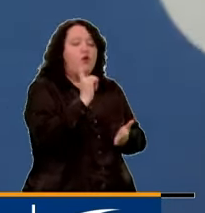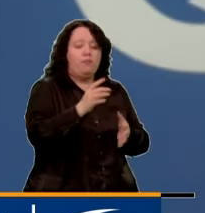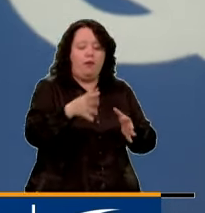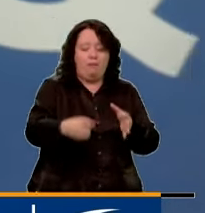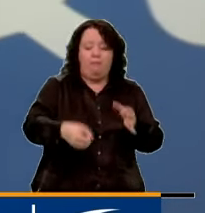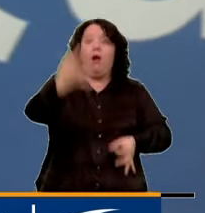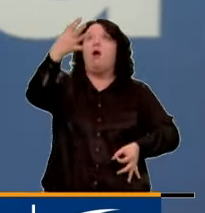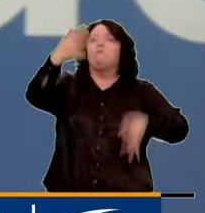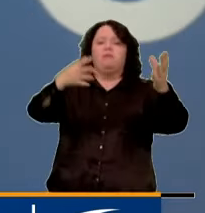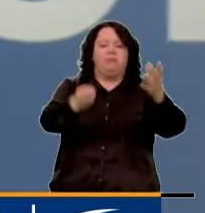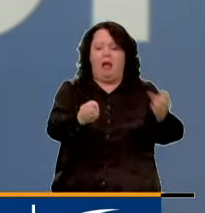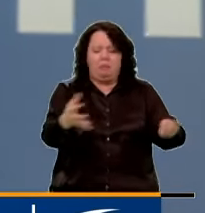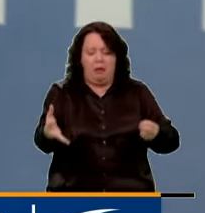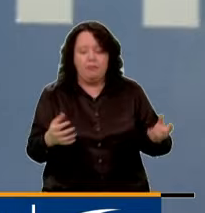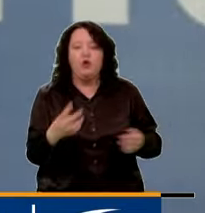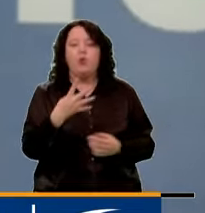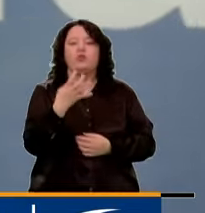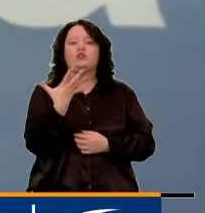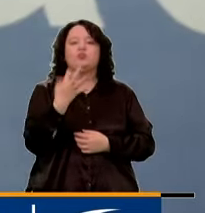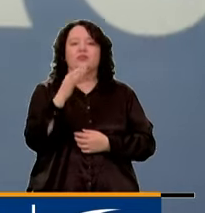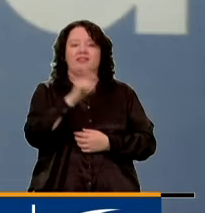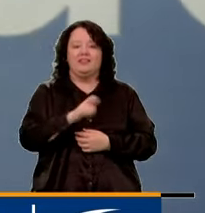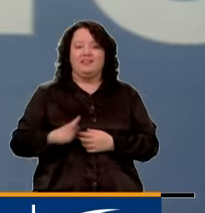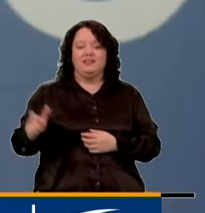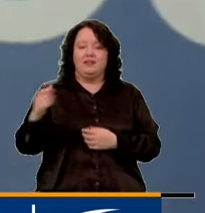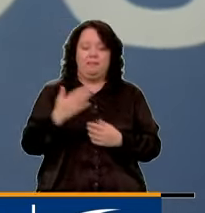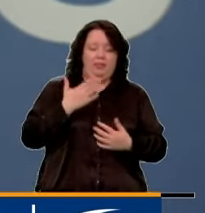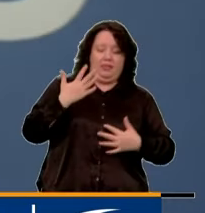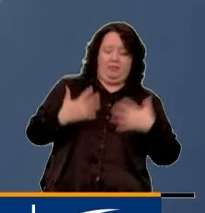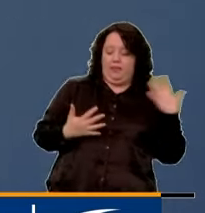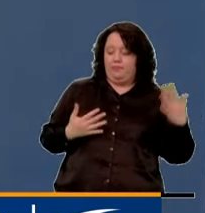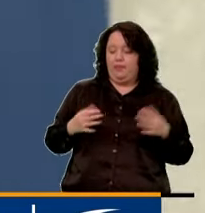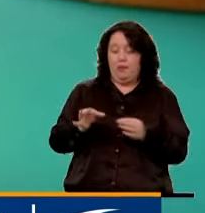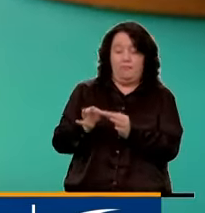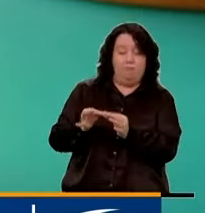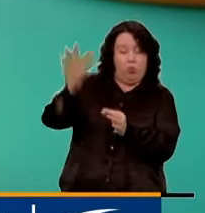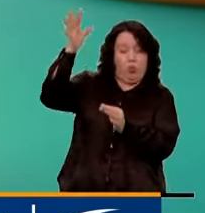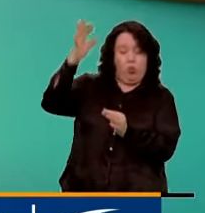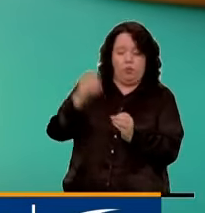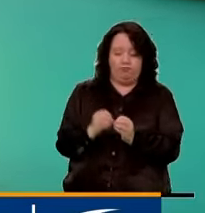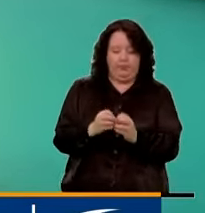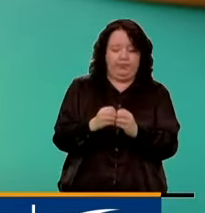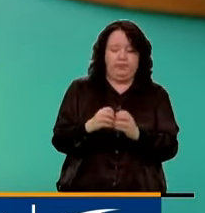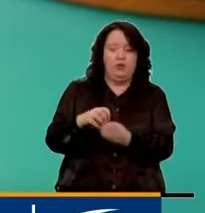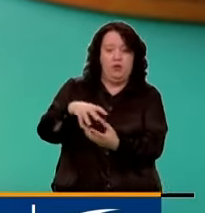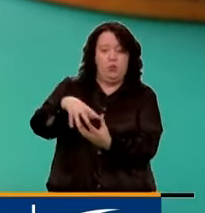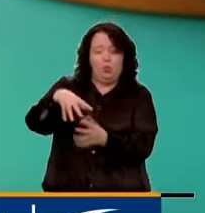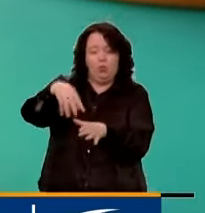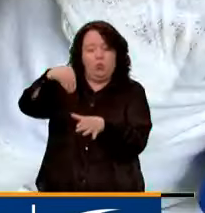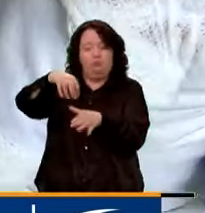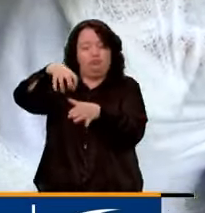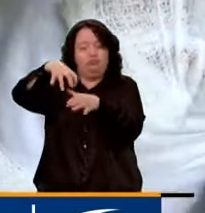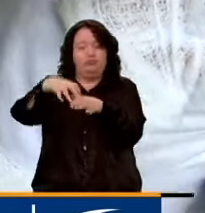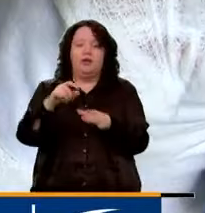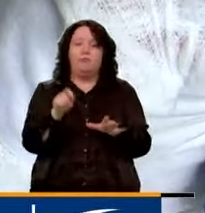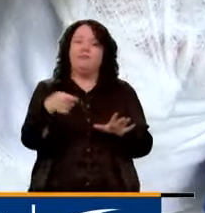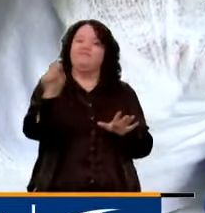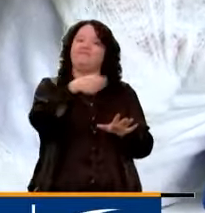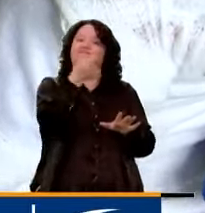))) 450 familias han tenido que pasar el último mes del año en un hospital o clínica porque un padre, una madre, un tío o un